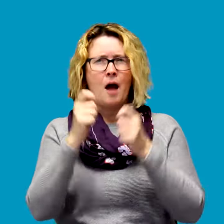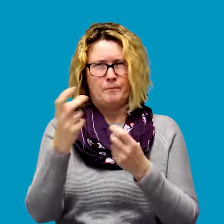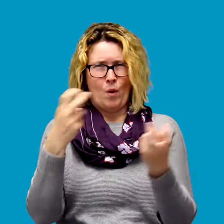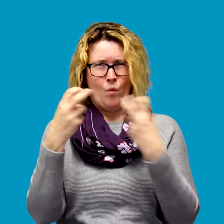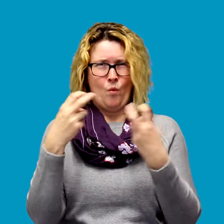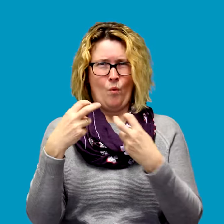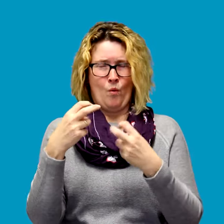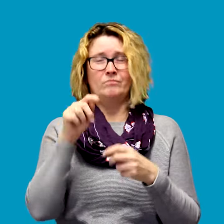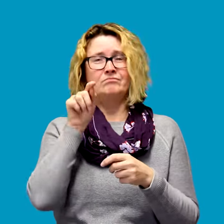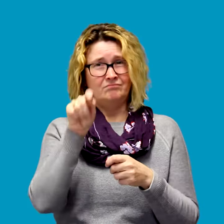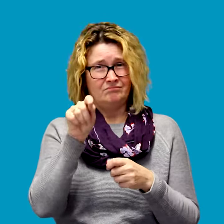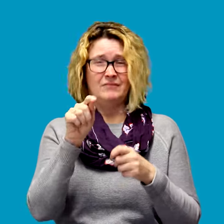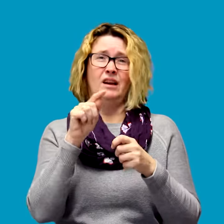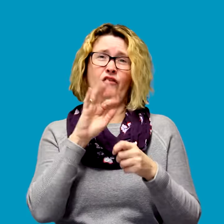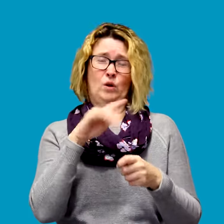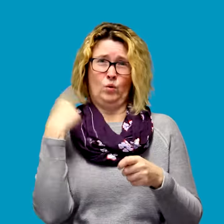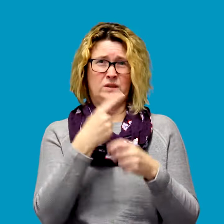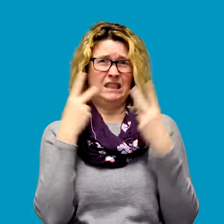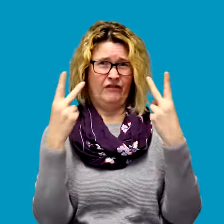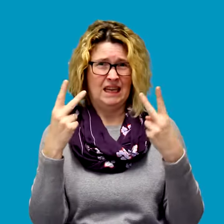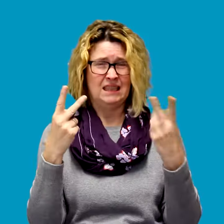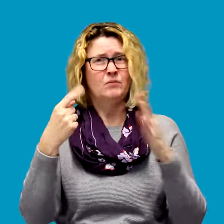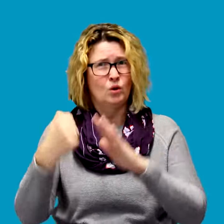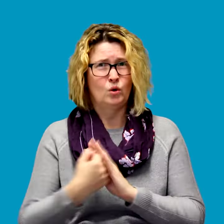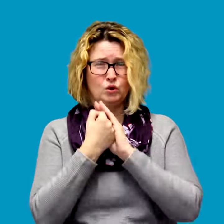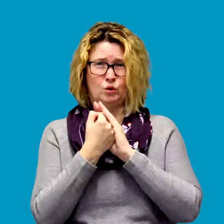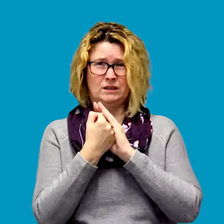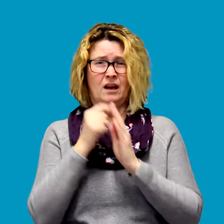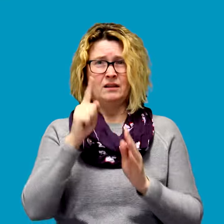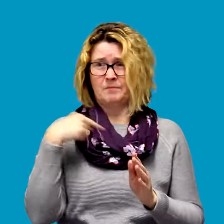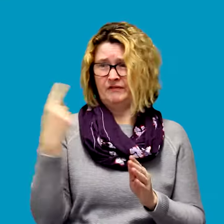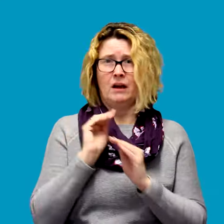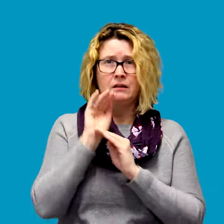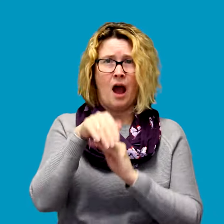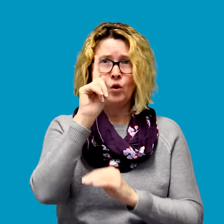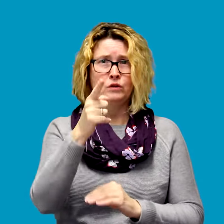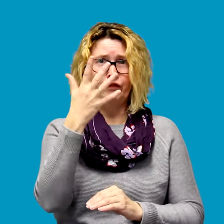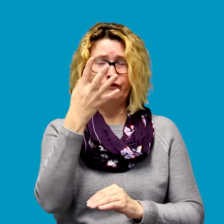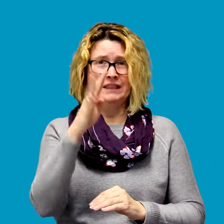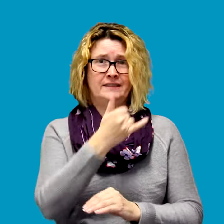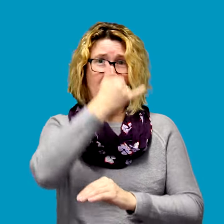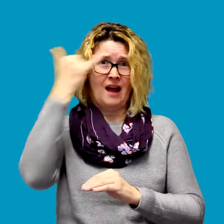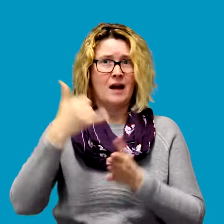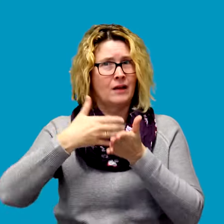Die Unterstützung der Abonnenten ... ... ist für uns sehr wichtig. So können wir nach 145 Jahren ...